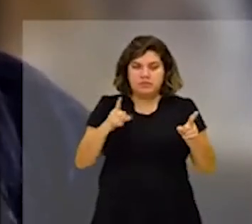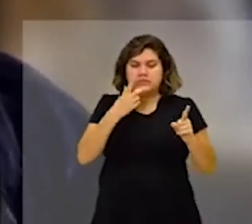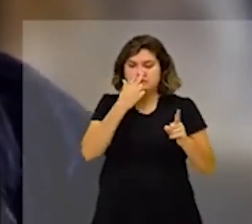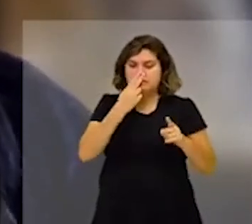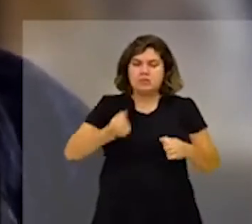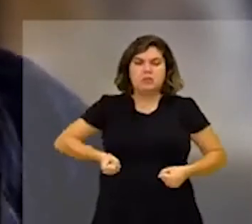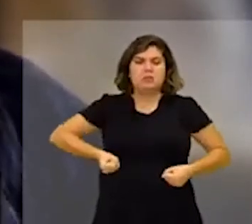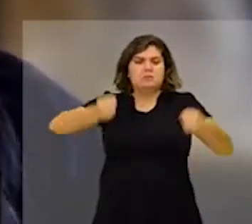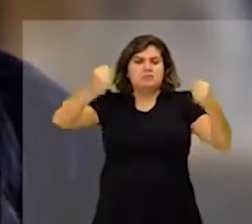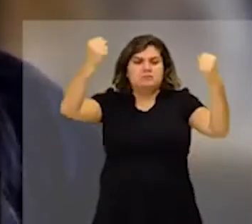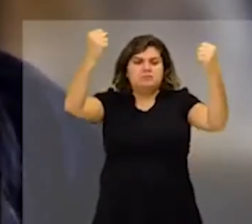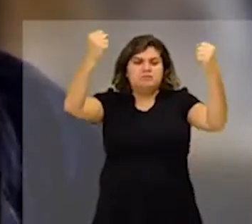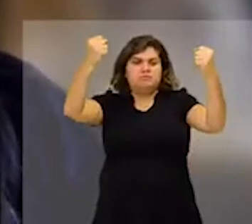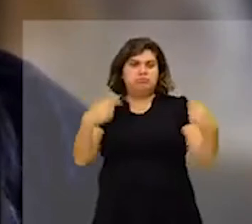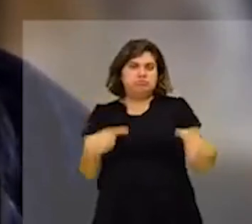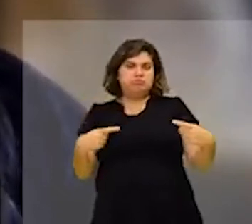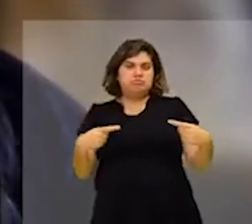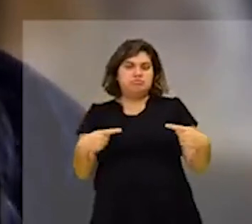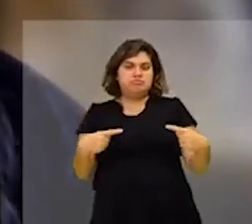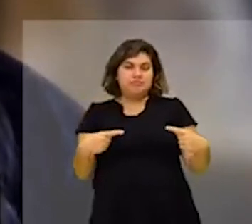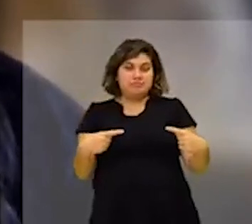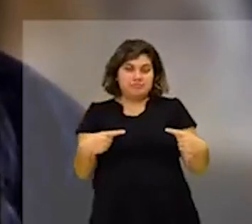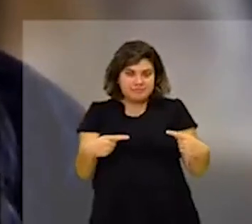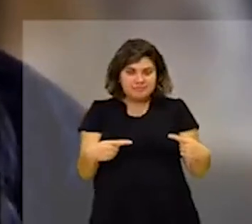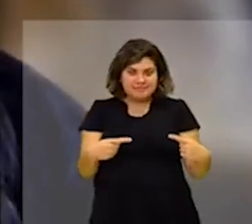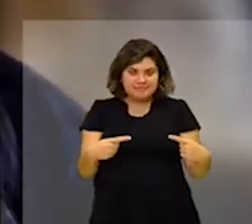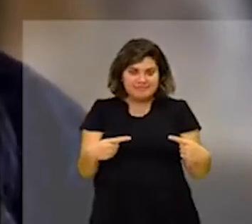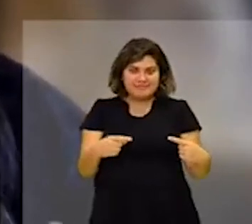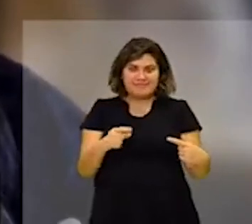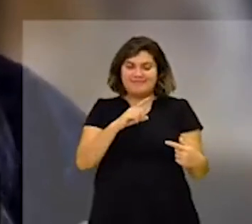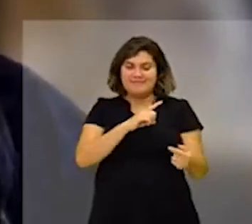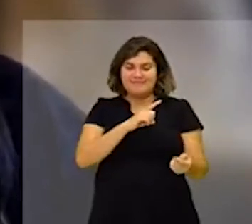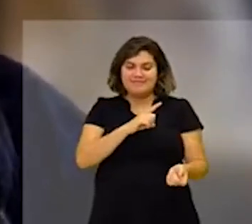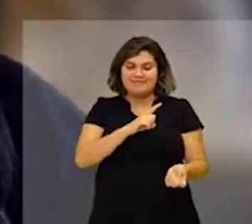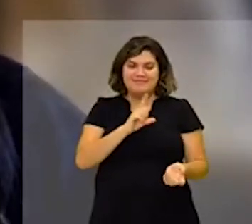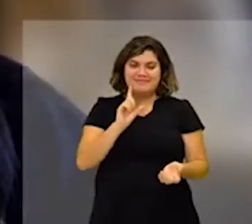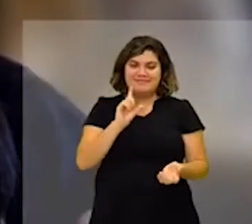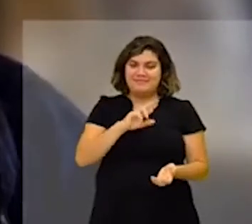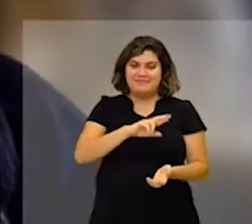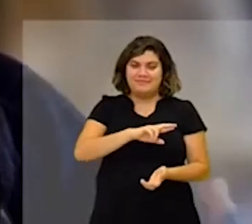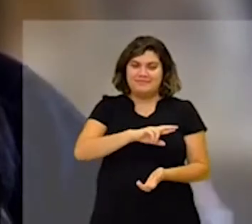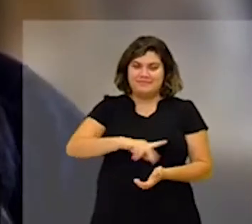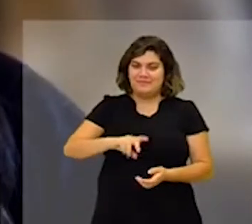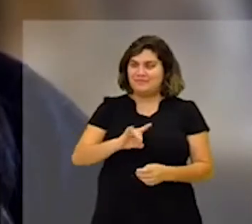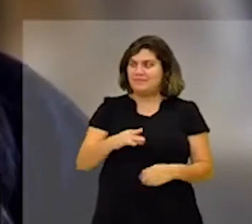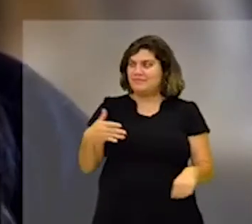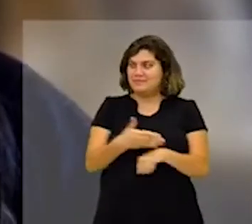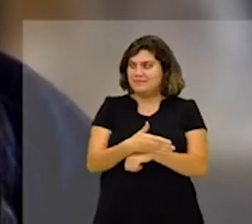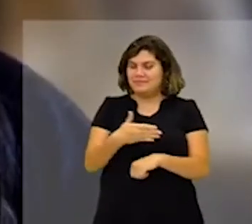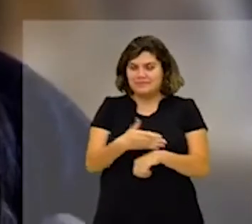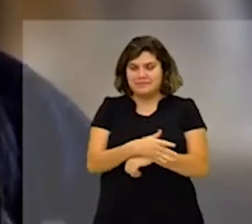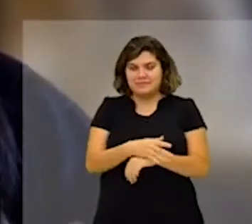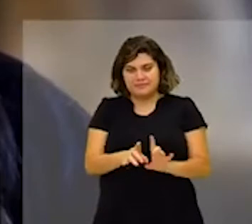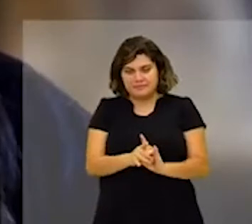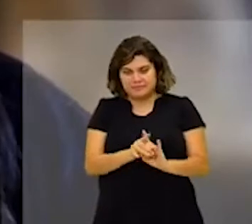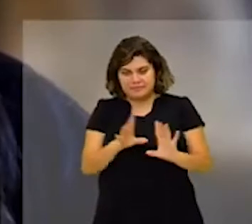desafio nosso que tira essa não só o acesso até a democratização partidária que seja mais